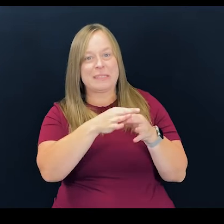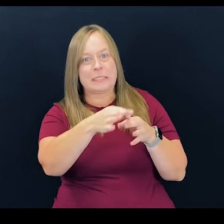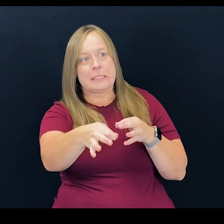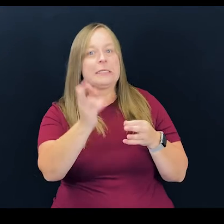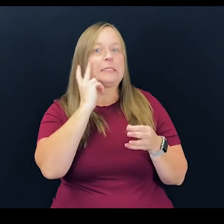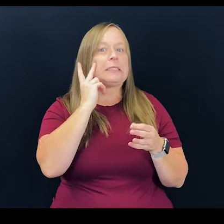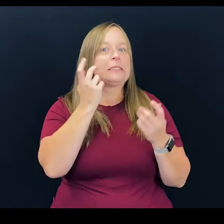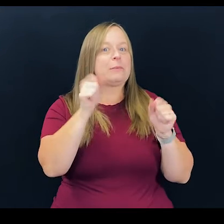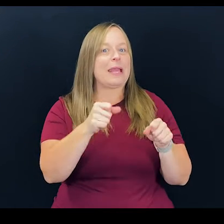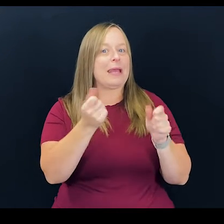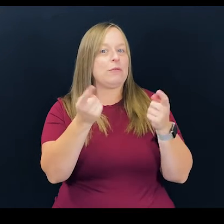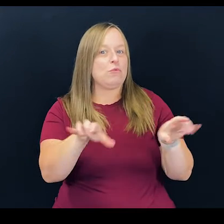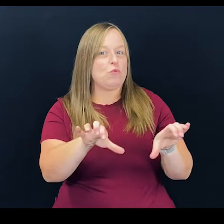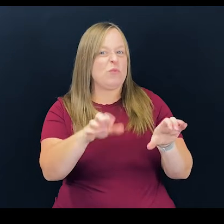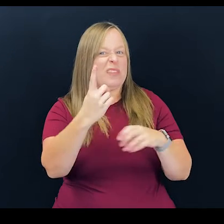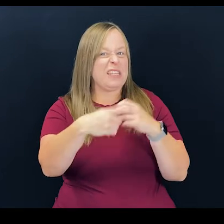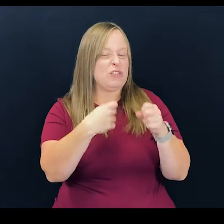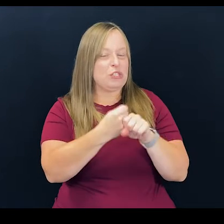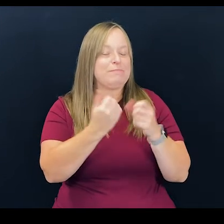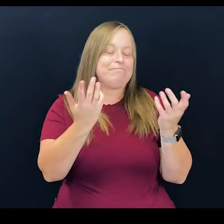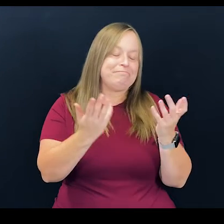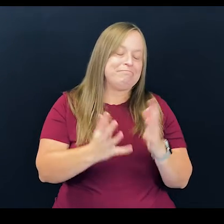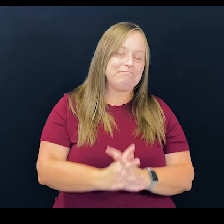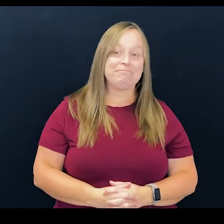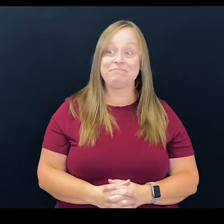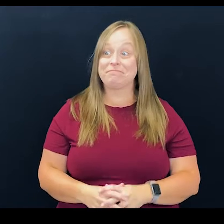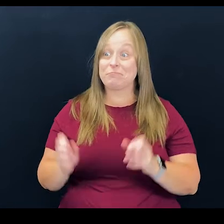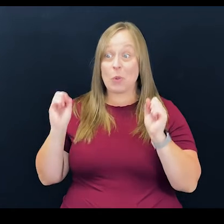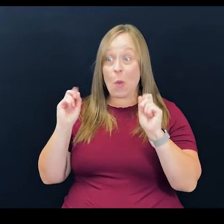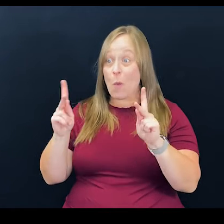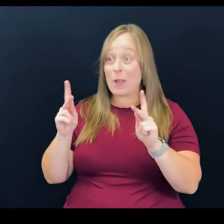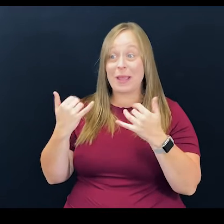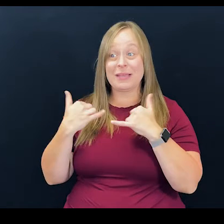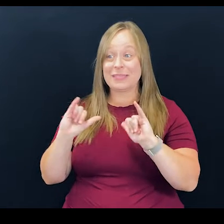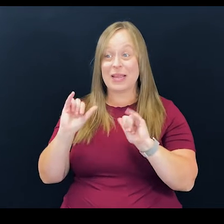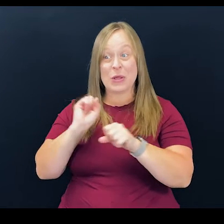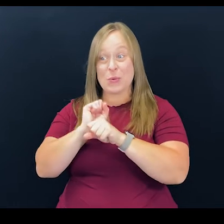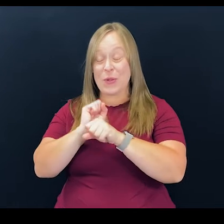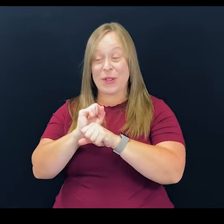Así que vamos a ver, a ver qué pasa este año. Ok, todavía estamos en planes, ok.